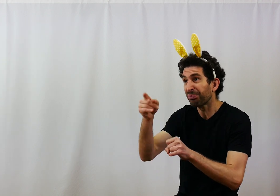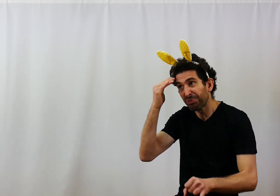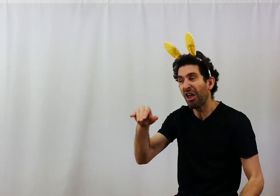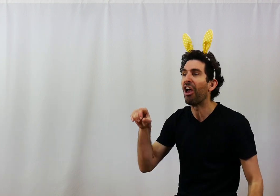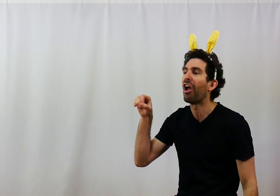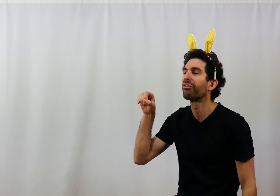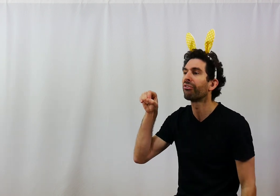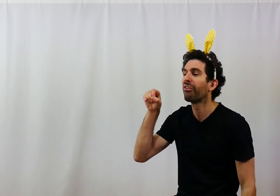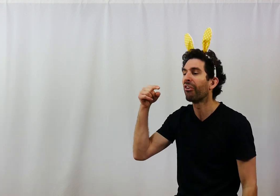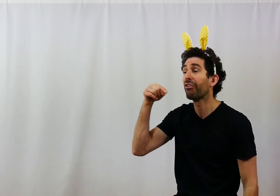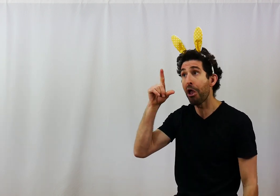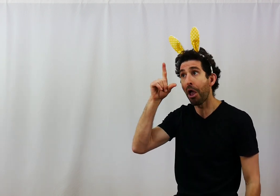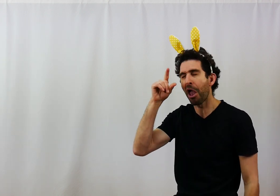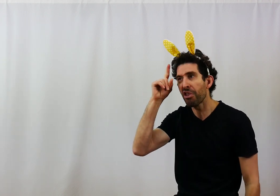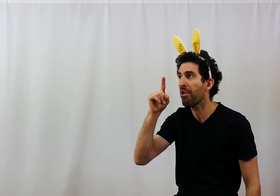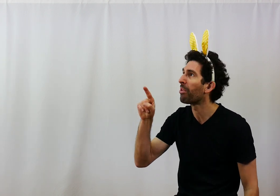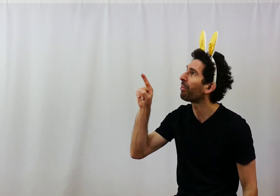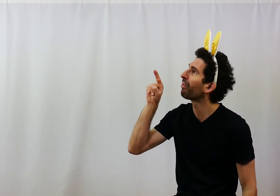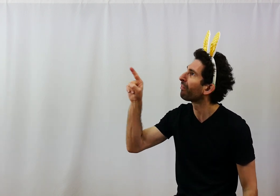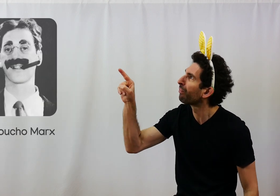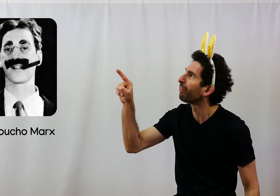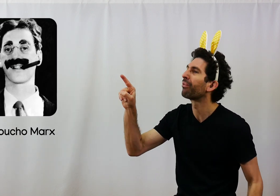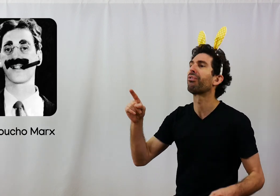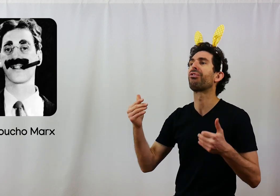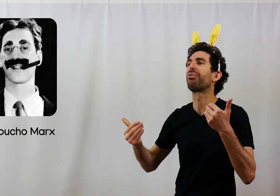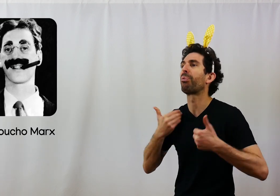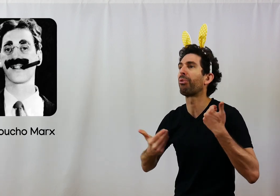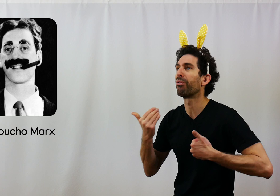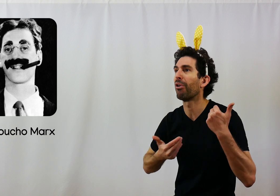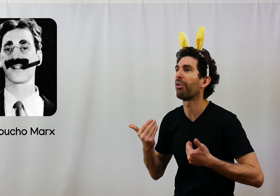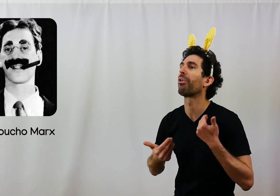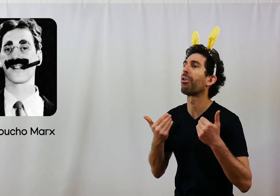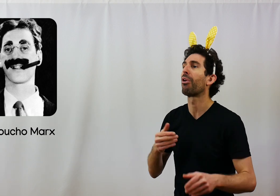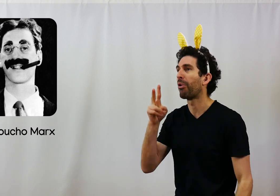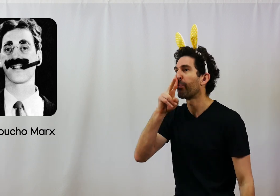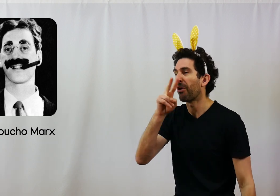Au fait, sais-tu que la carotte est un clin d'œil à Groucho Marx, un célèbre comédien